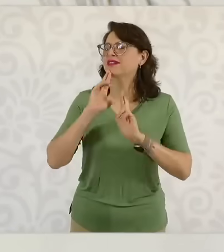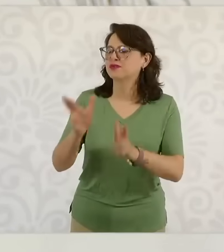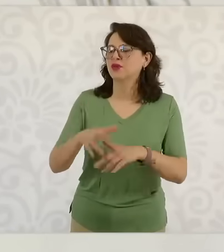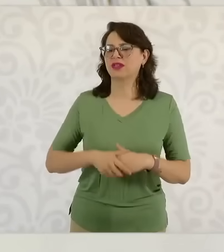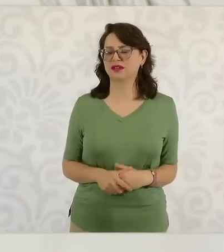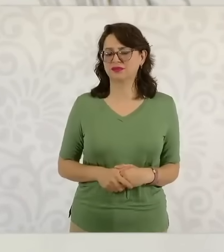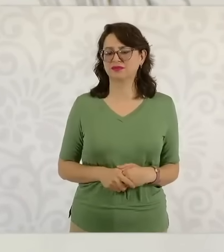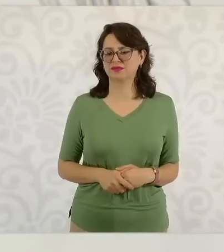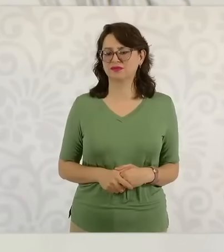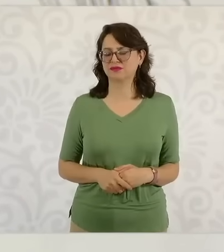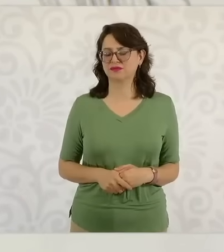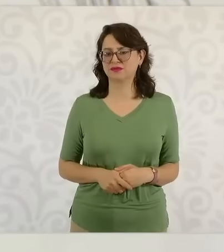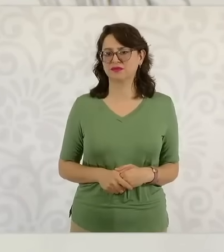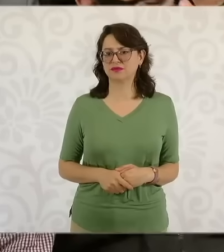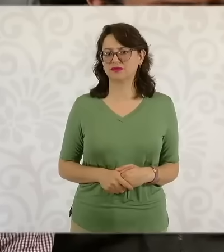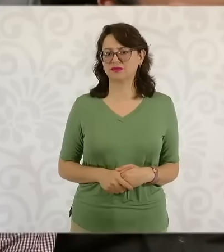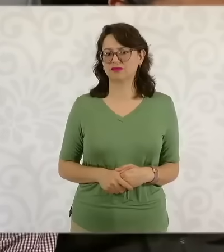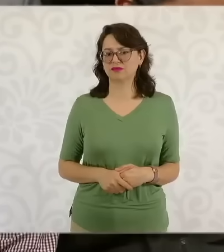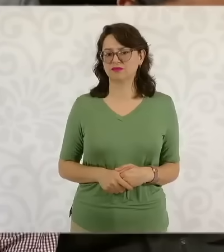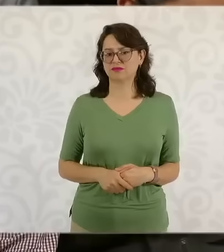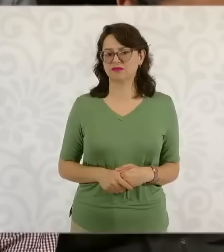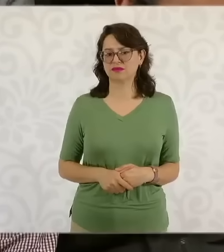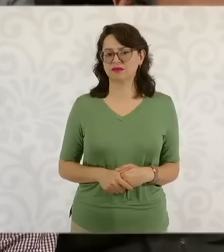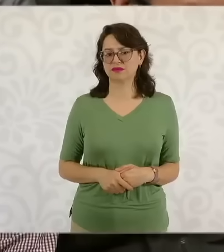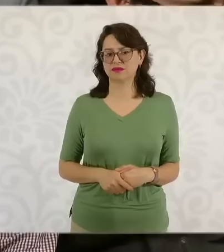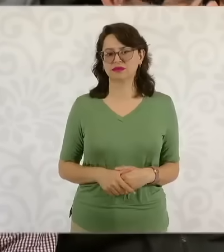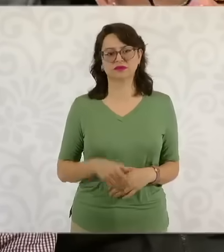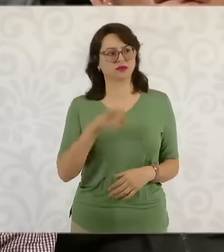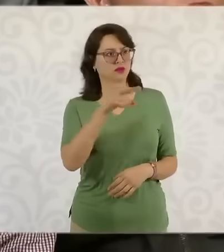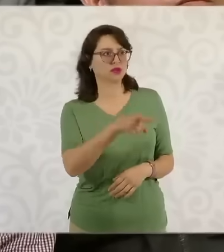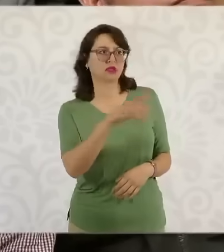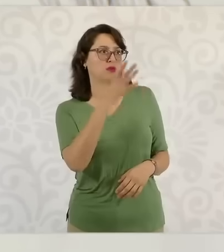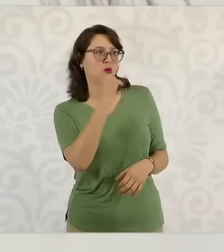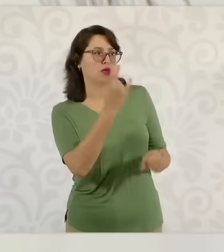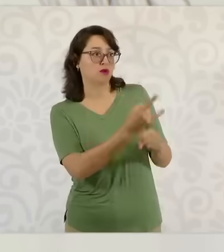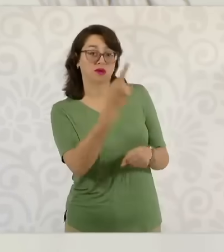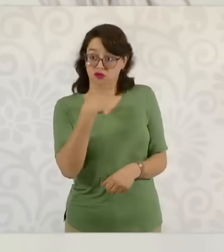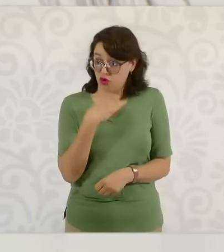o no lo contesté bueno ya dijo que que no se puede cumplir porque no no dije eso dije que